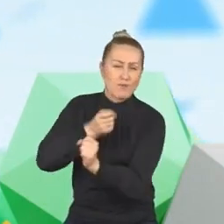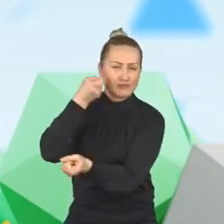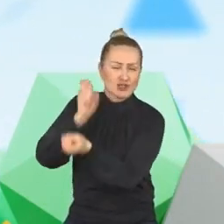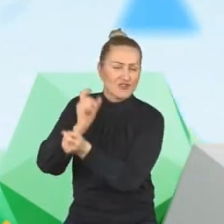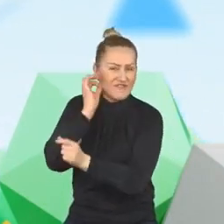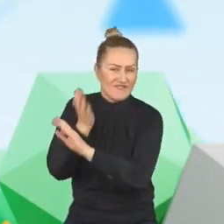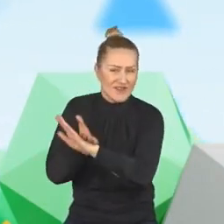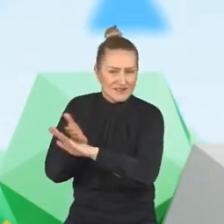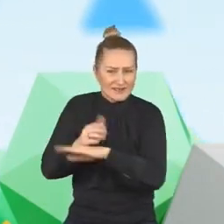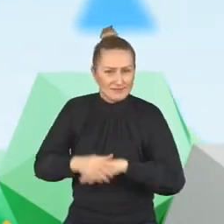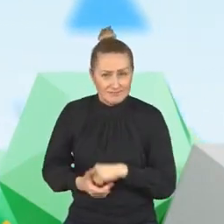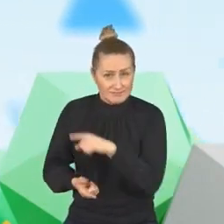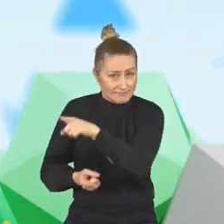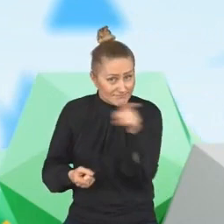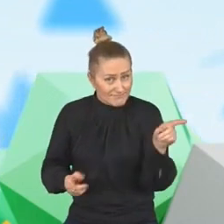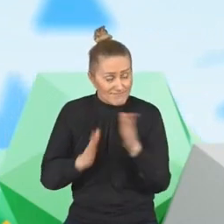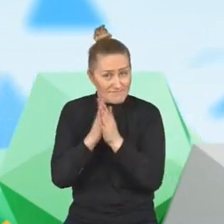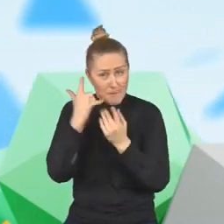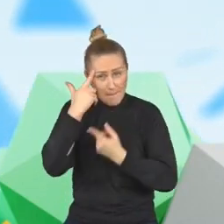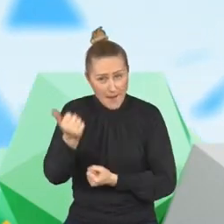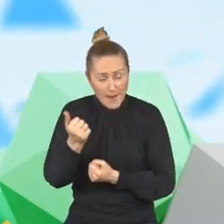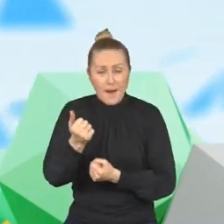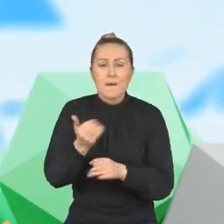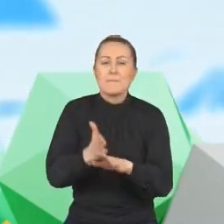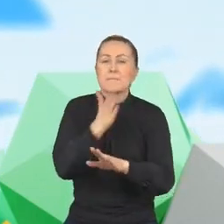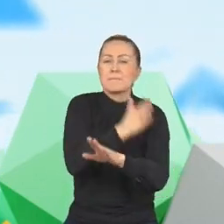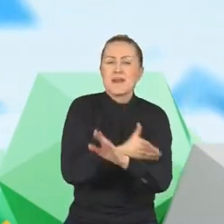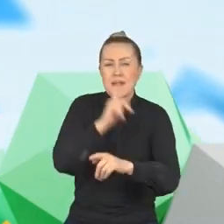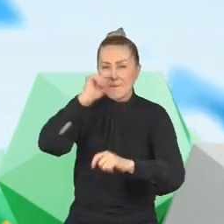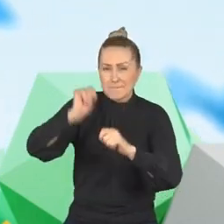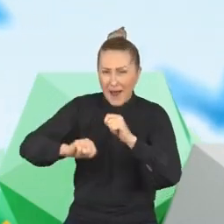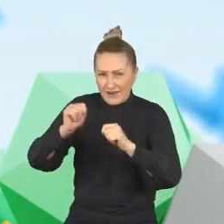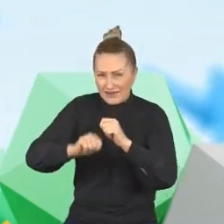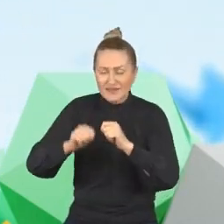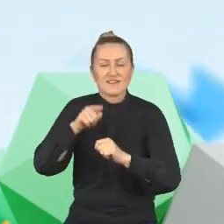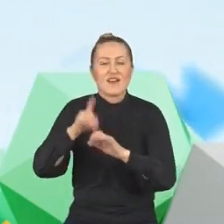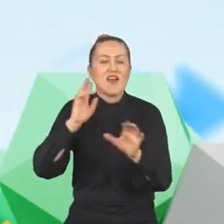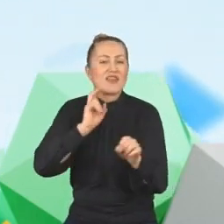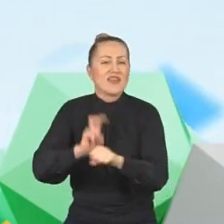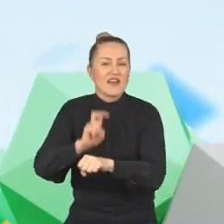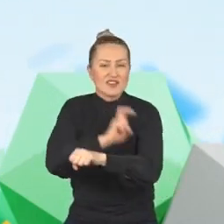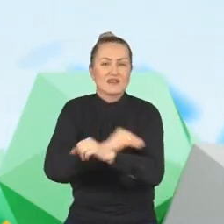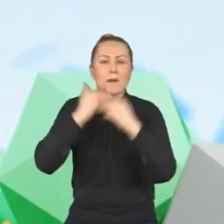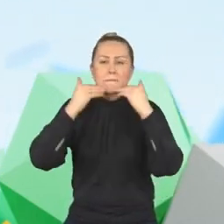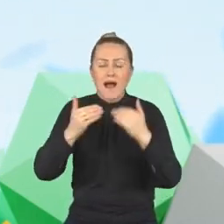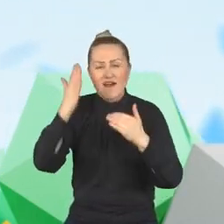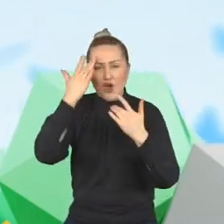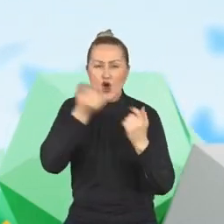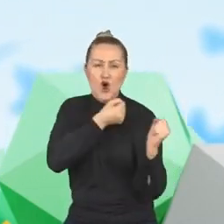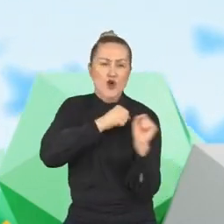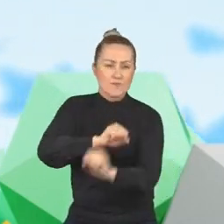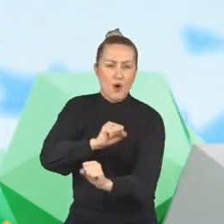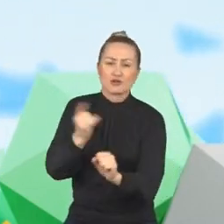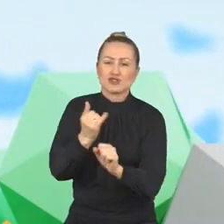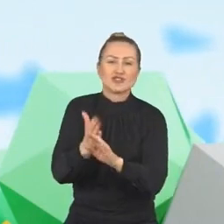Zapamiętajcie sobie prebunking. Technika, która pozwala nam na to, aby tę odporność budować już teraz, jeszcze zanim dezinformacja się